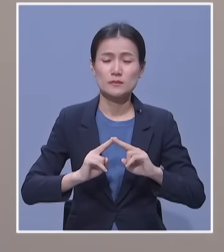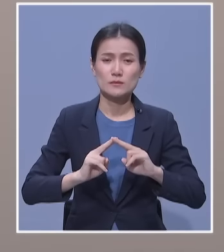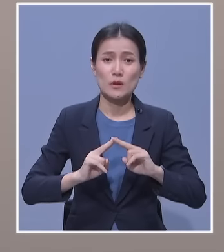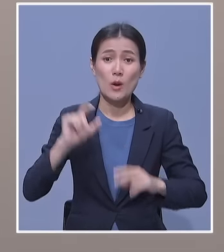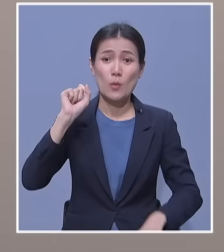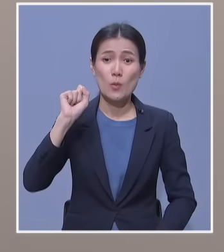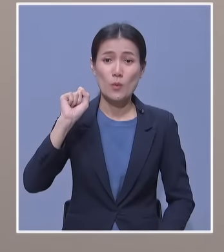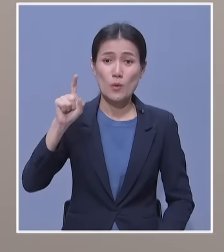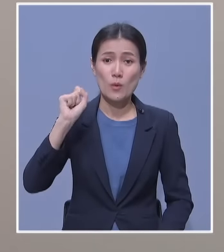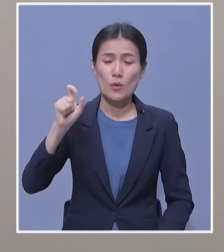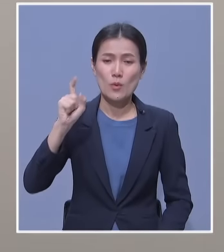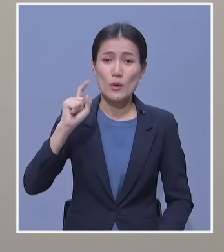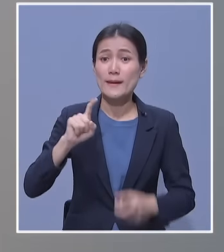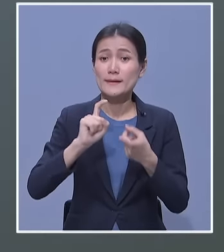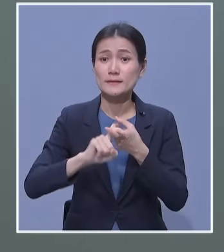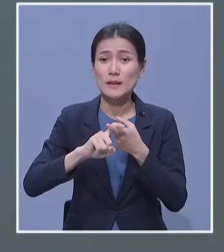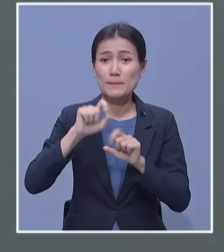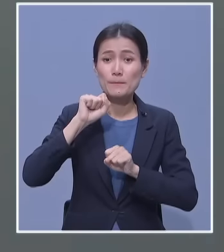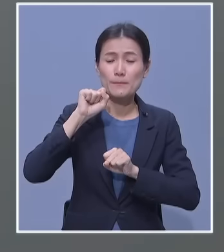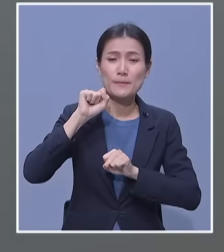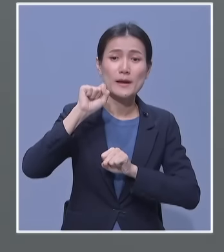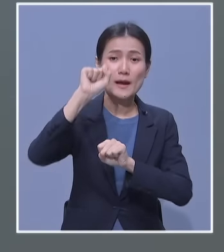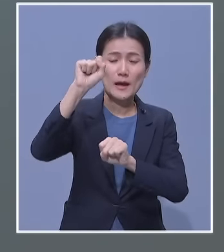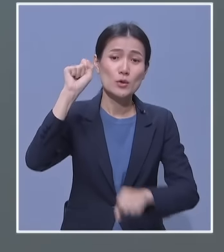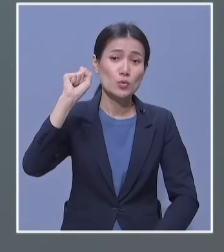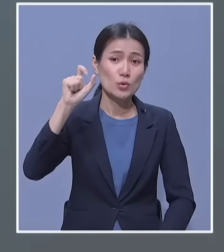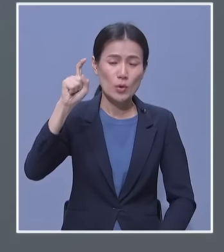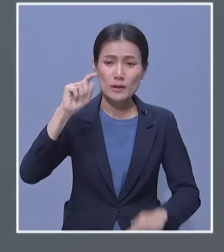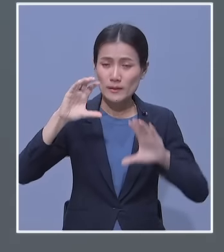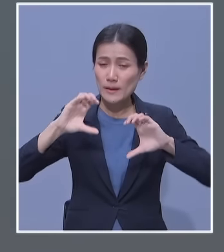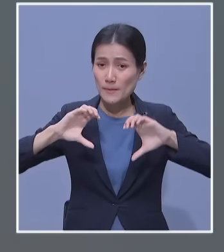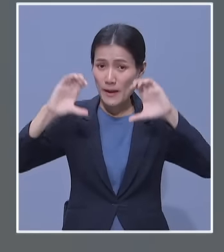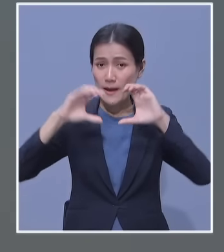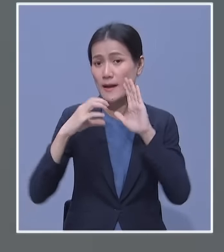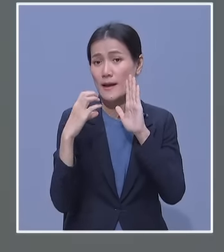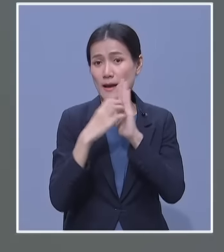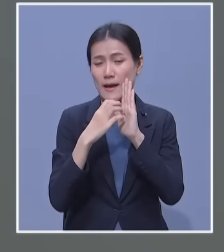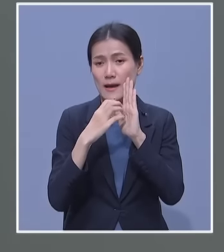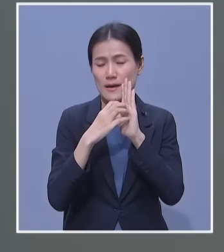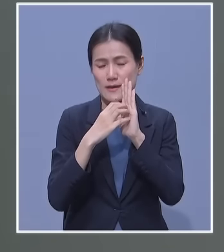ประกาศสภาวะฉุกเฉินระดับรัฐบาลกลางใน ภูมิภาคเคิกทางภาคตะวันตกเฉียงใต้ของ